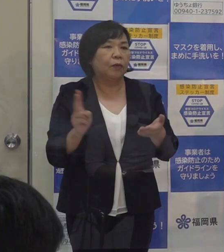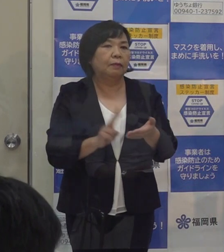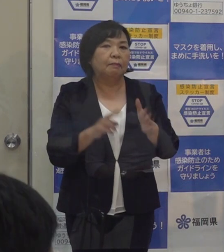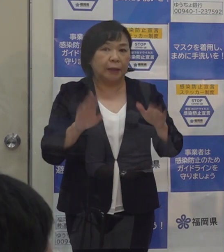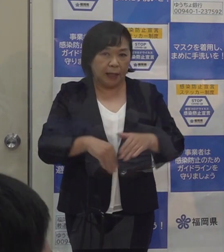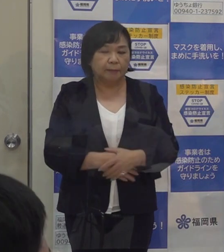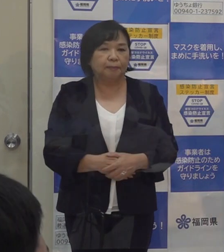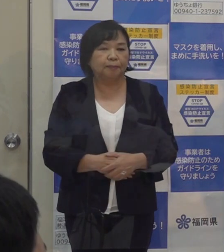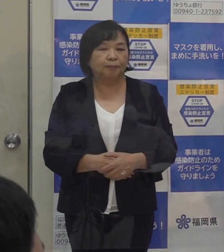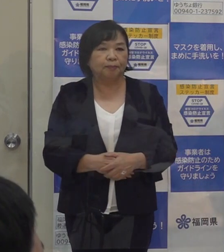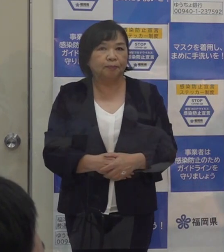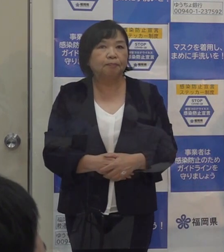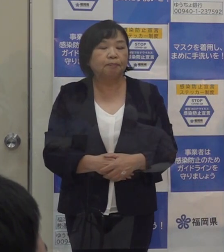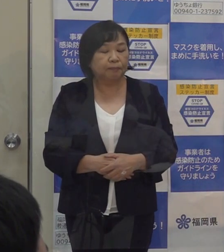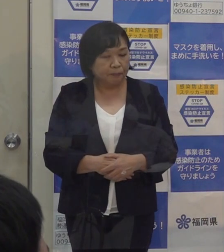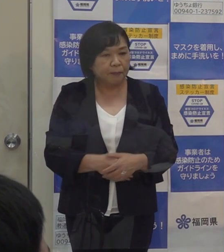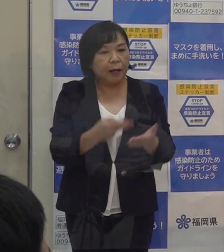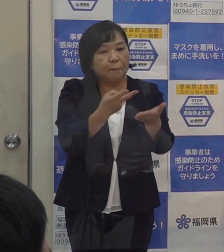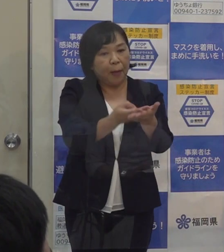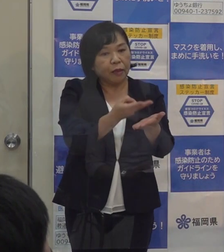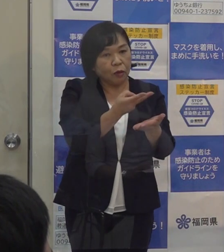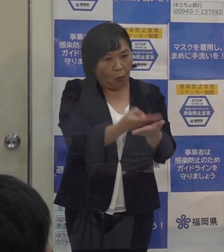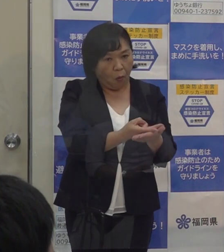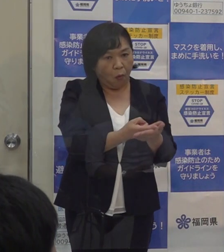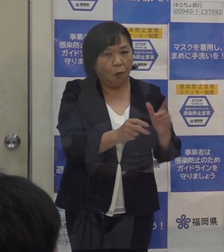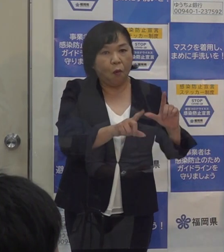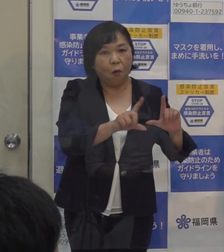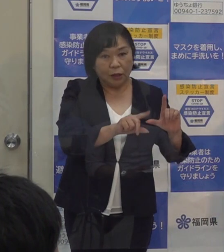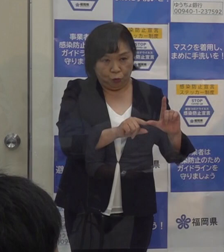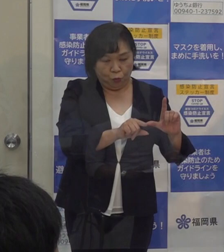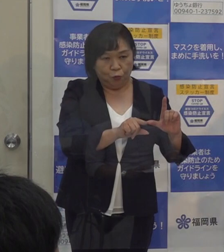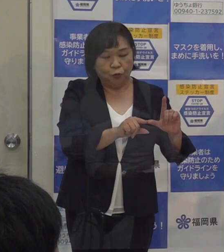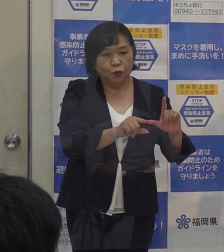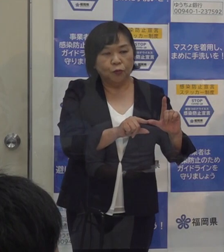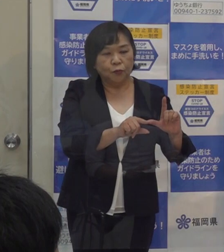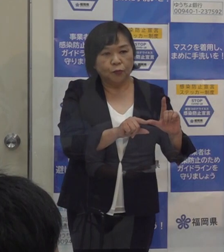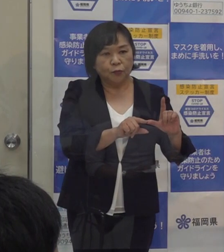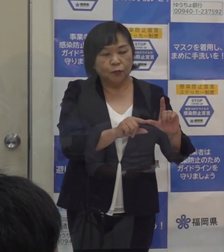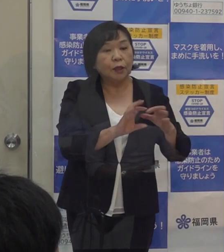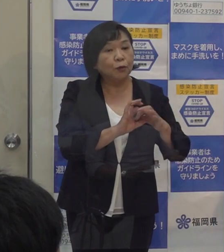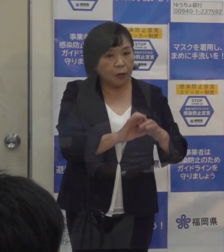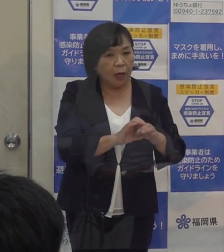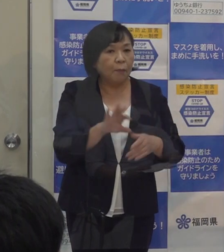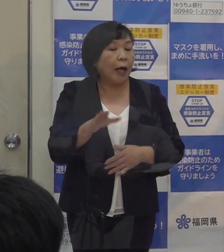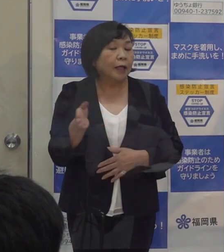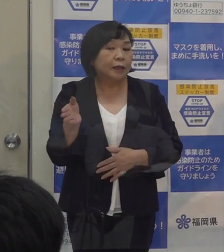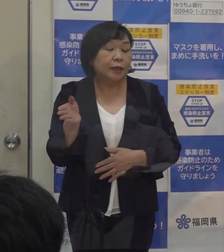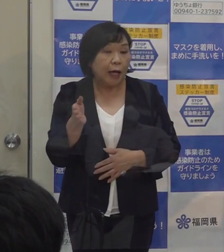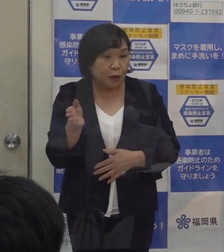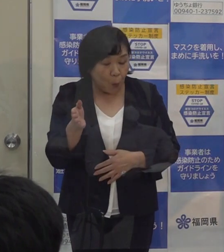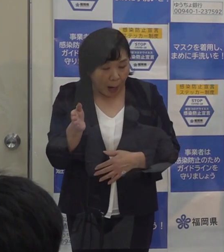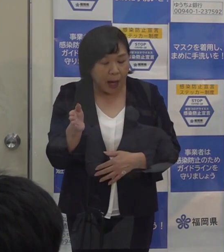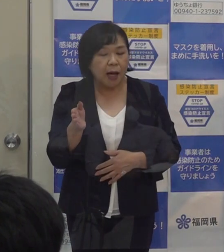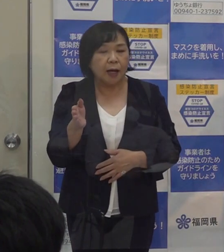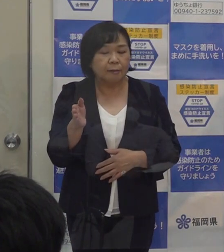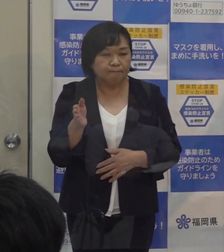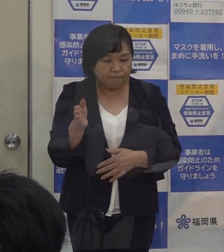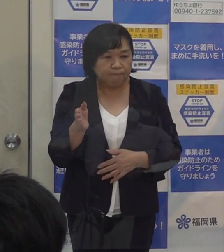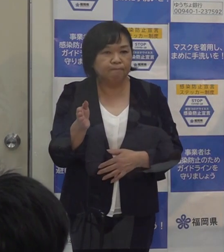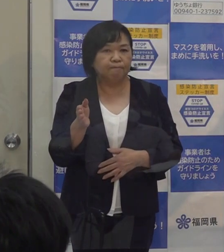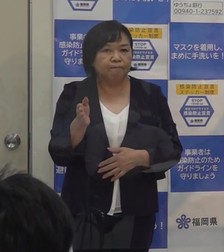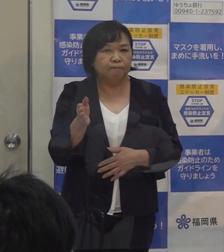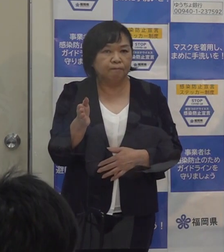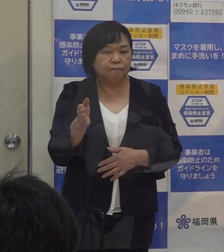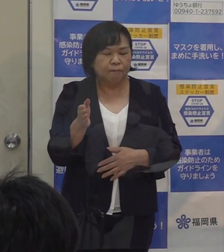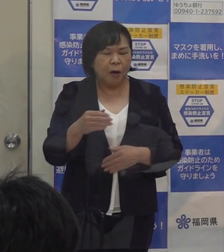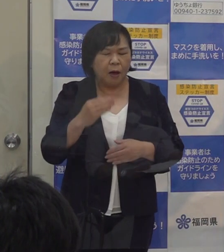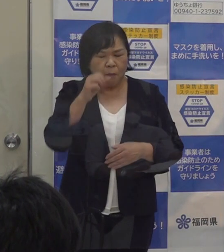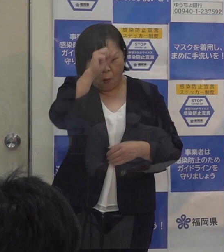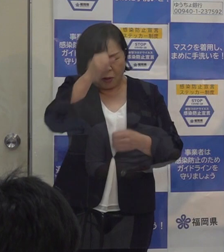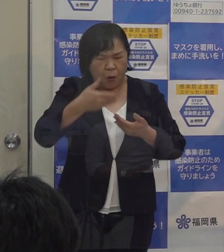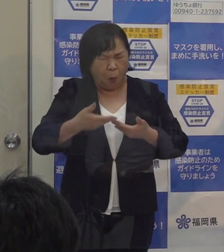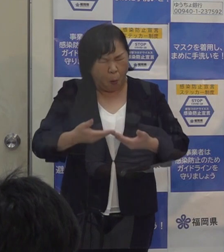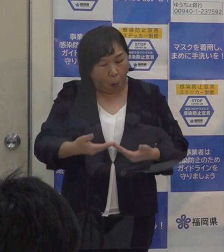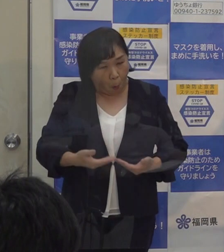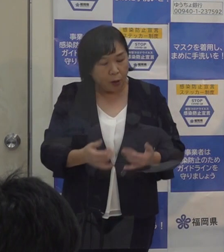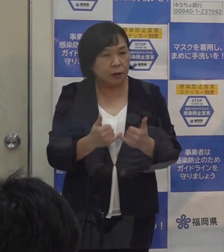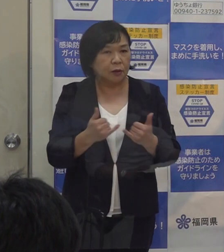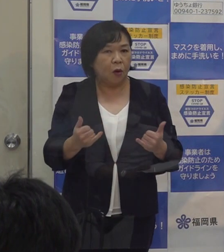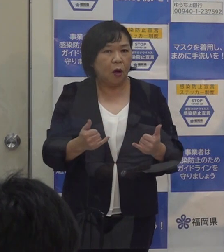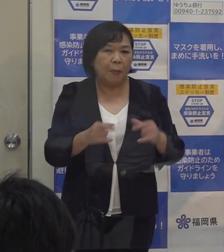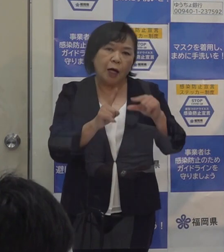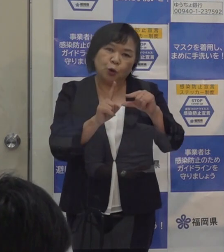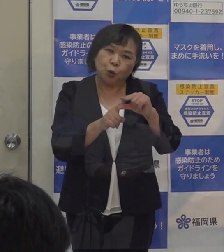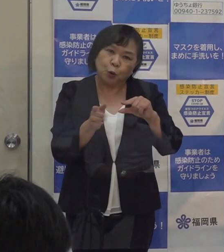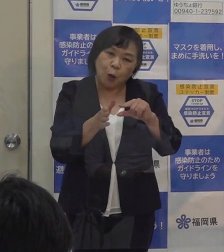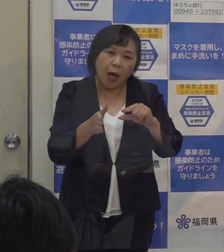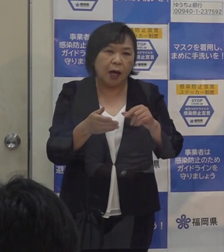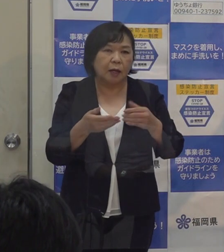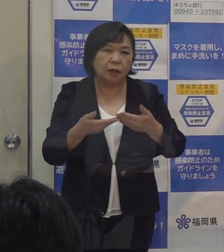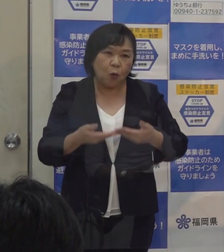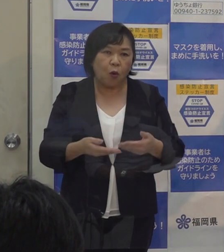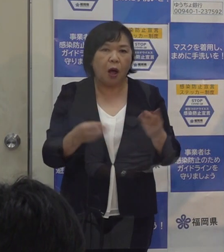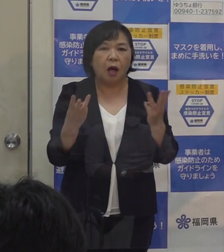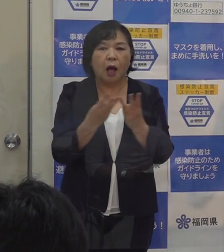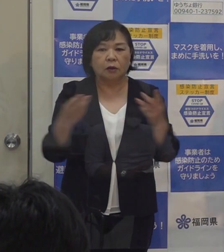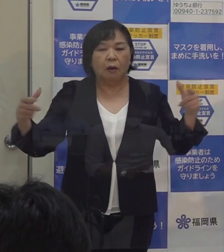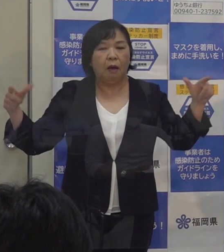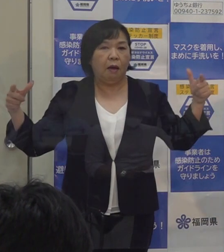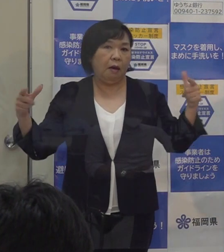それから 病床の稼働率ですが 最近は重症者 中等症者の人数が非常に減ってきています